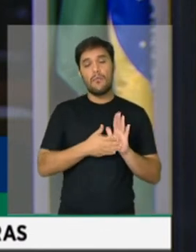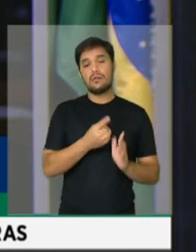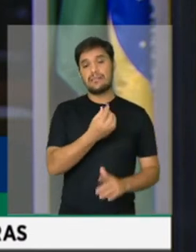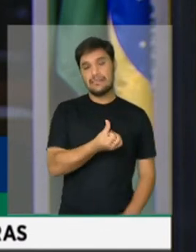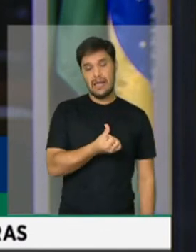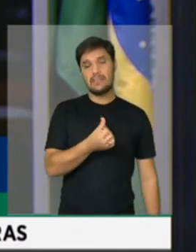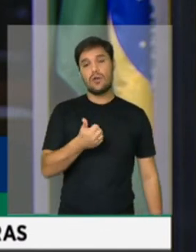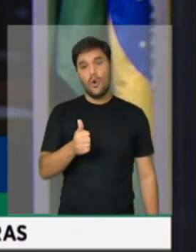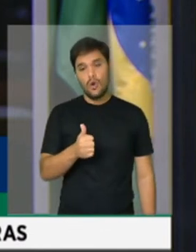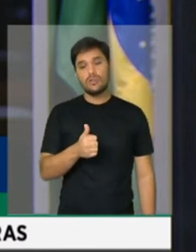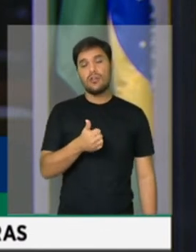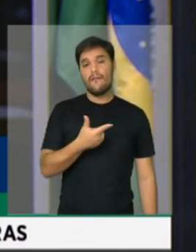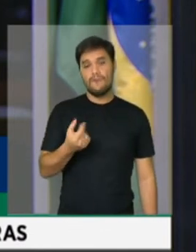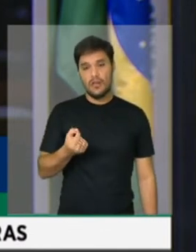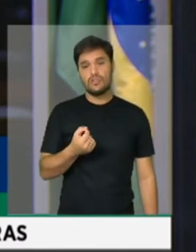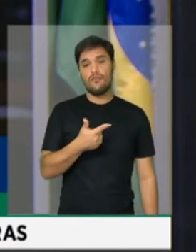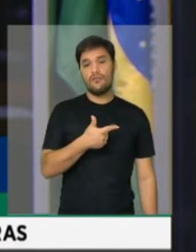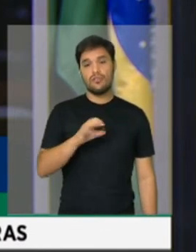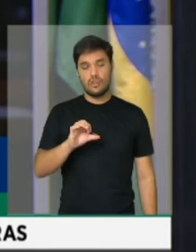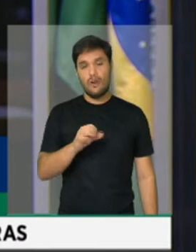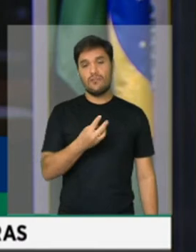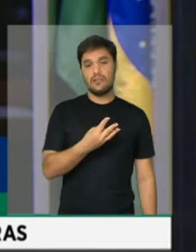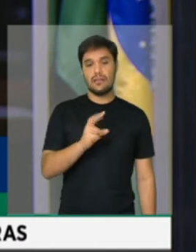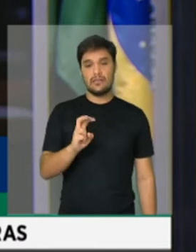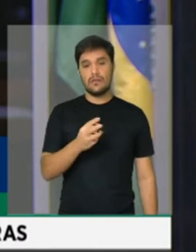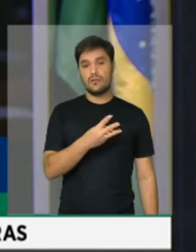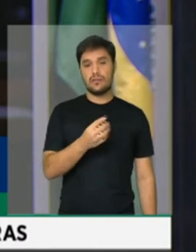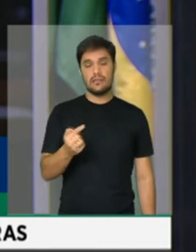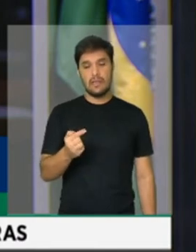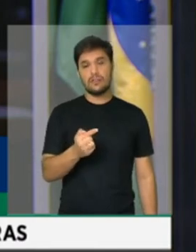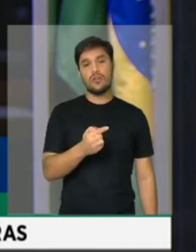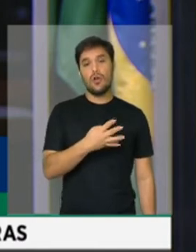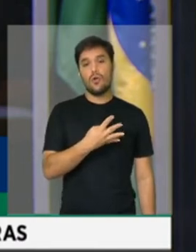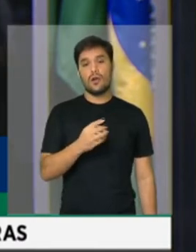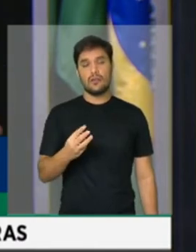APRESENTADAS. D- NO MÉRITO. D1 - PELA APROVAÇÃO DA MEDIDA PROVISÓRIA N°